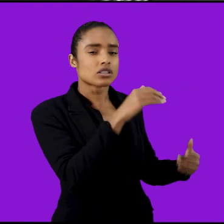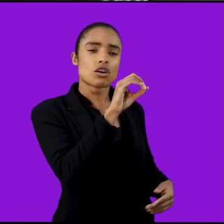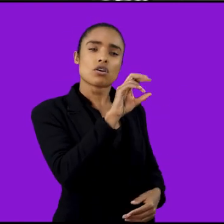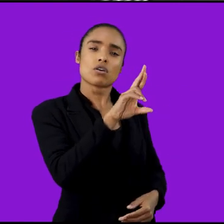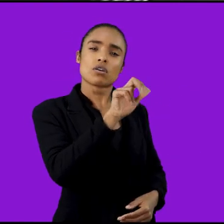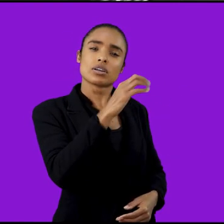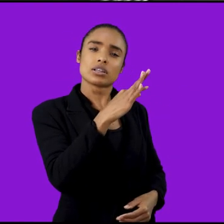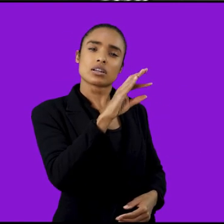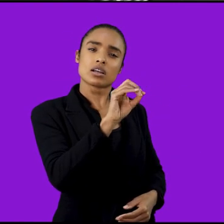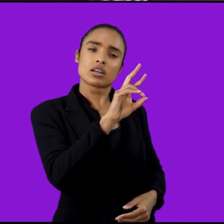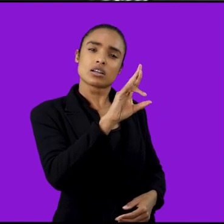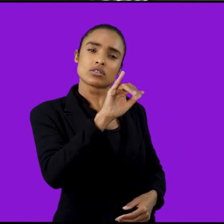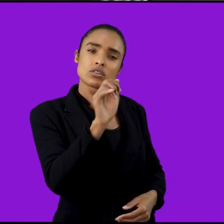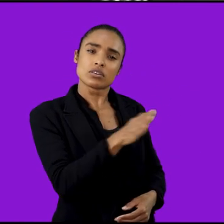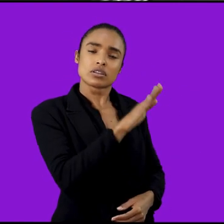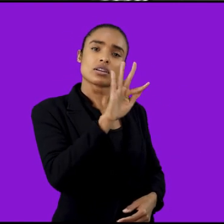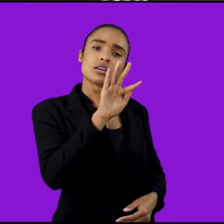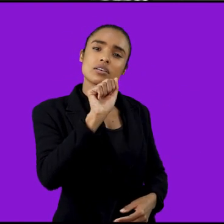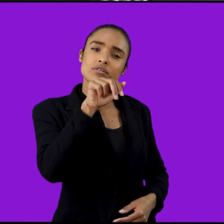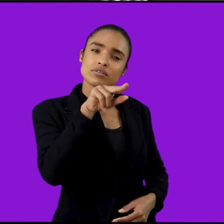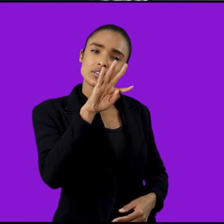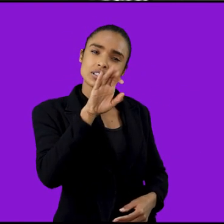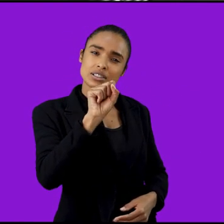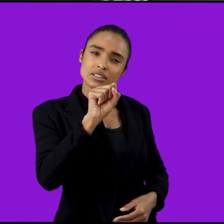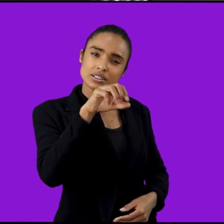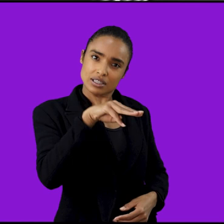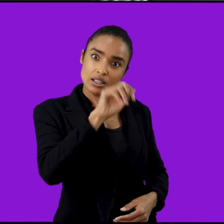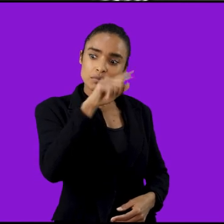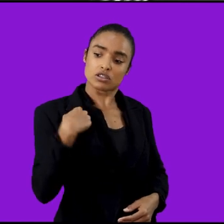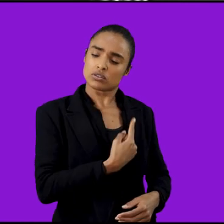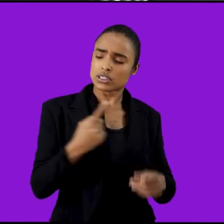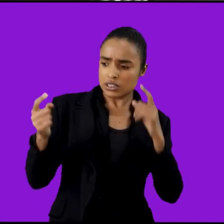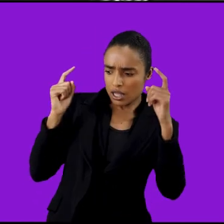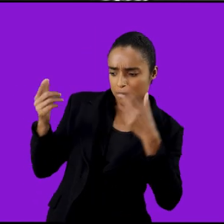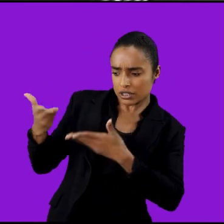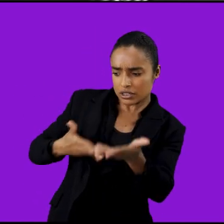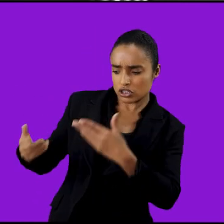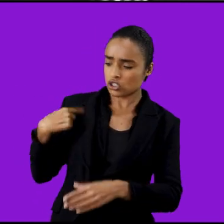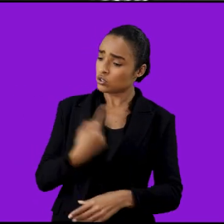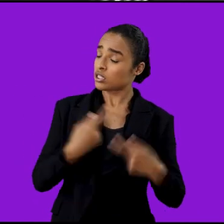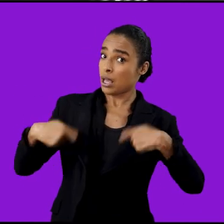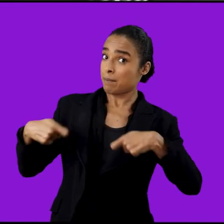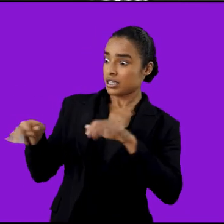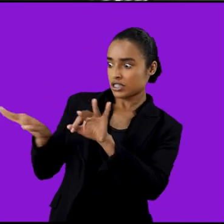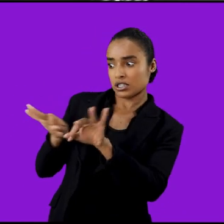Fantasma, pra mim é uma grande referência… Ah, pra mim eu fico lisonjeado porque nós também faz nossas reunião e a gente fala assim tem que fazer um bagulho organizado